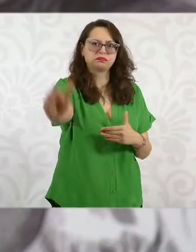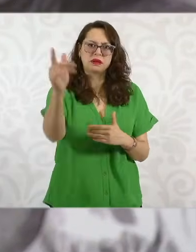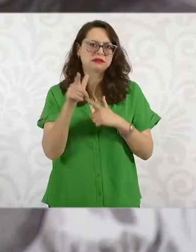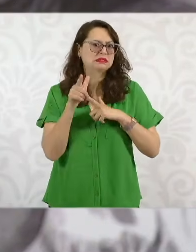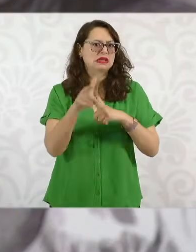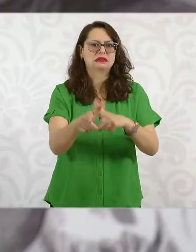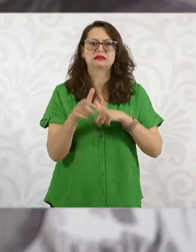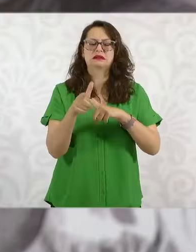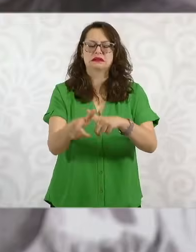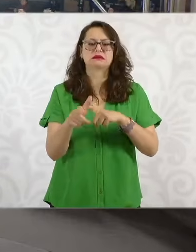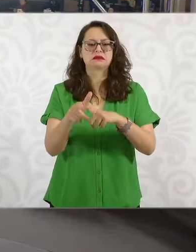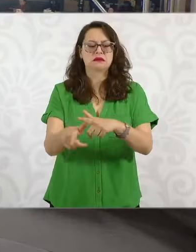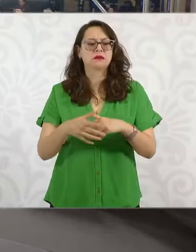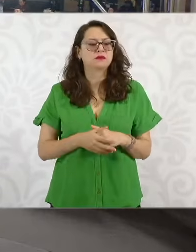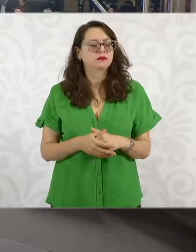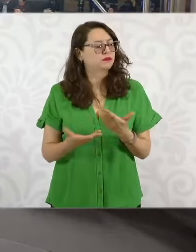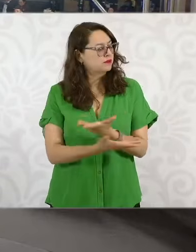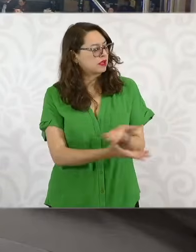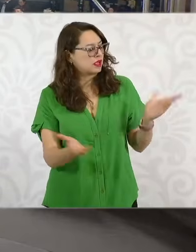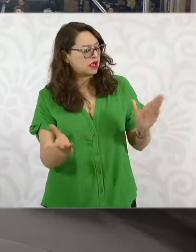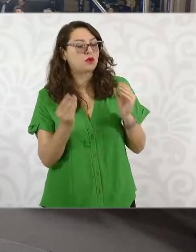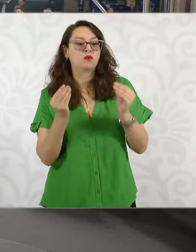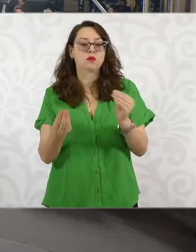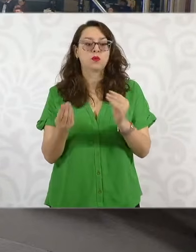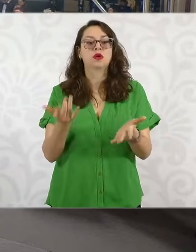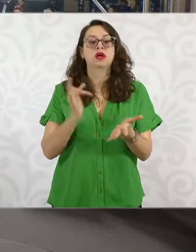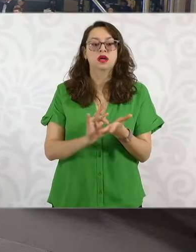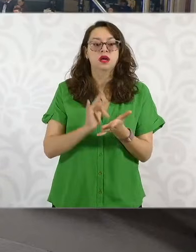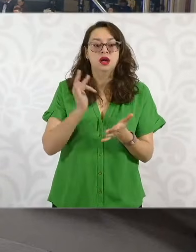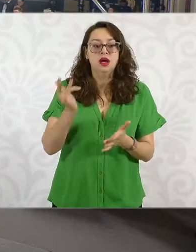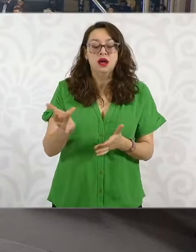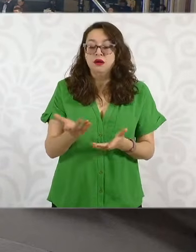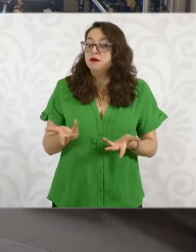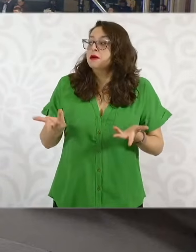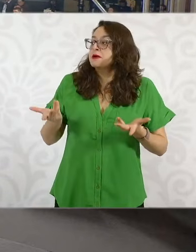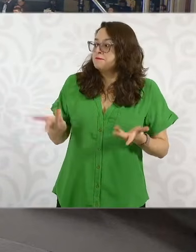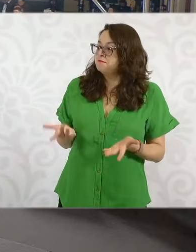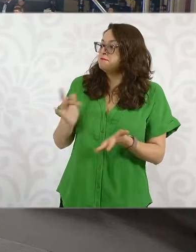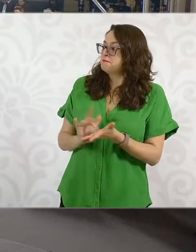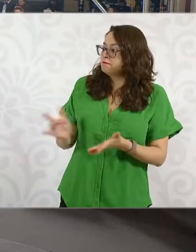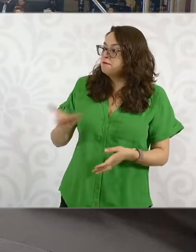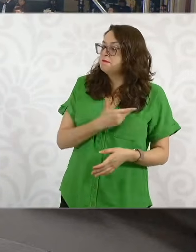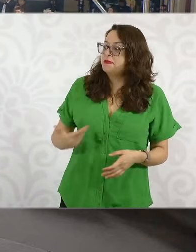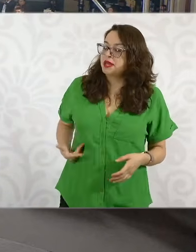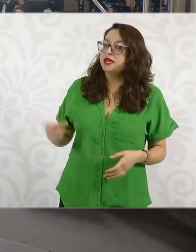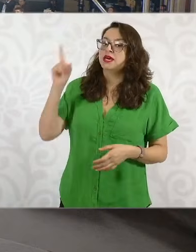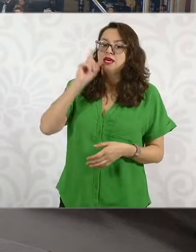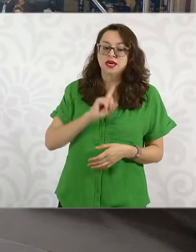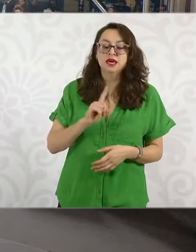Así es que muchas gracias a todos los que están aquí y pues gracias presidenta por todo